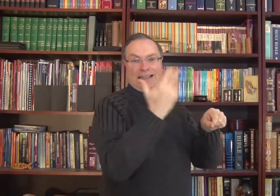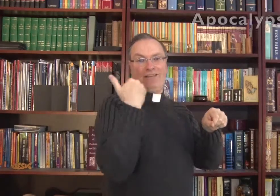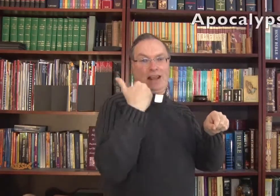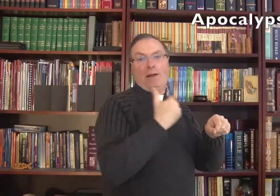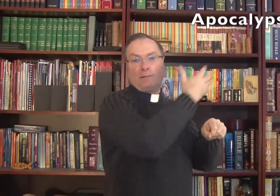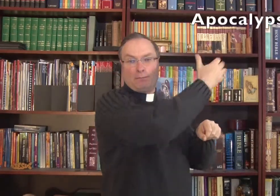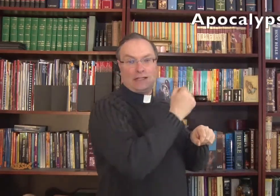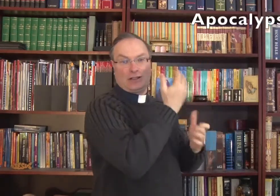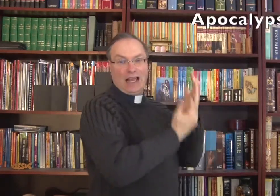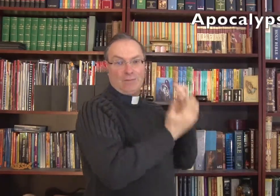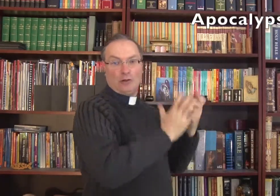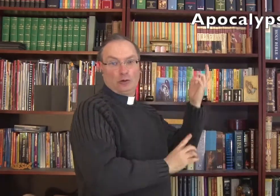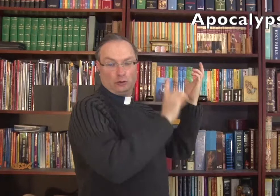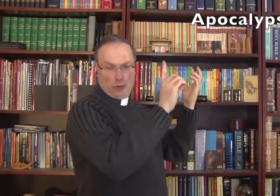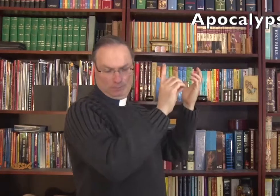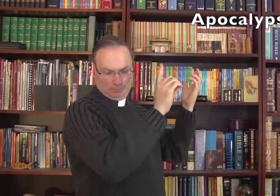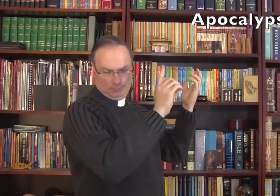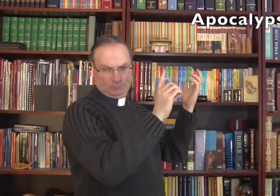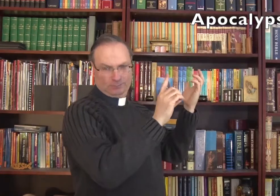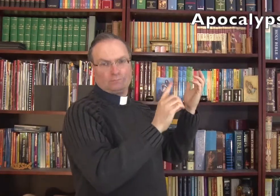avait pris de la main de Dieu.